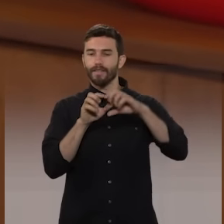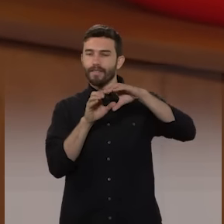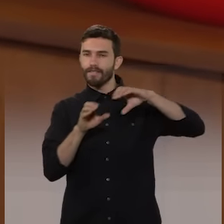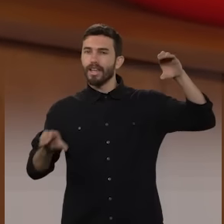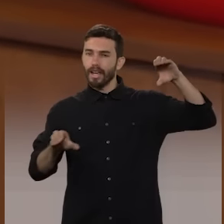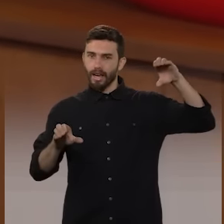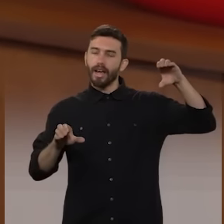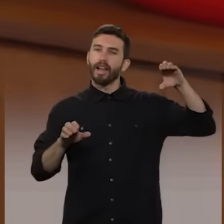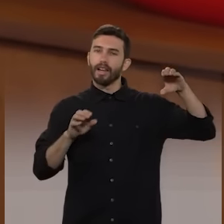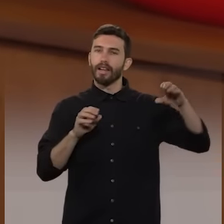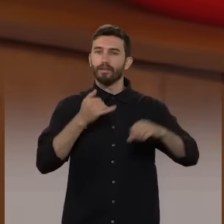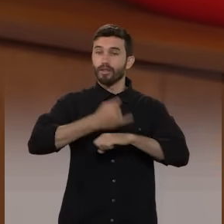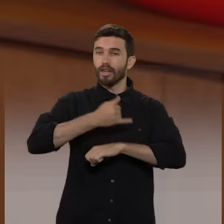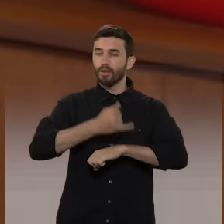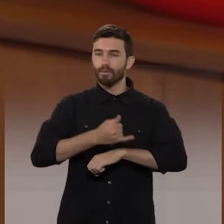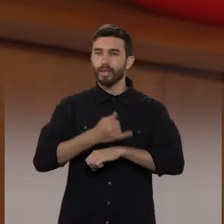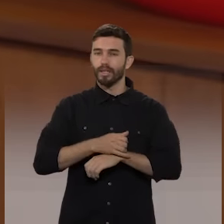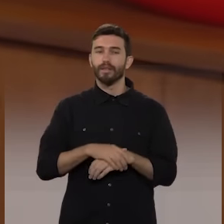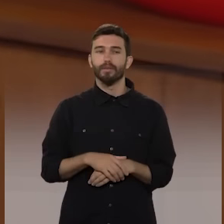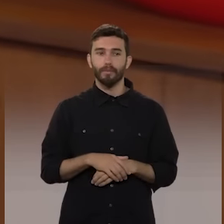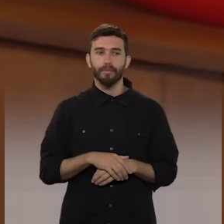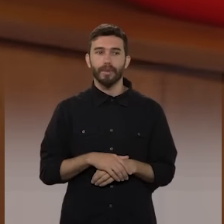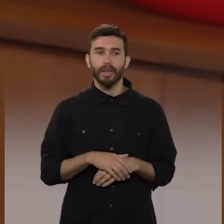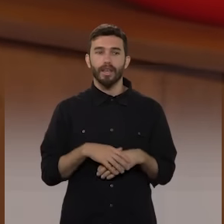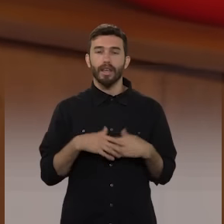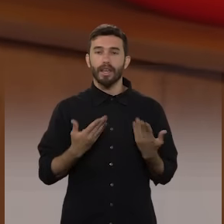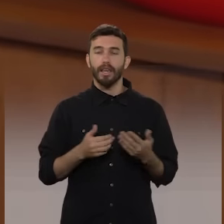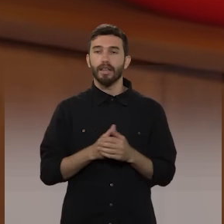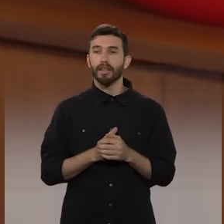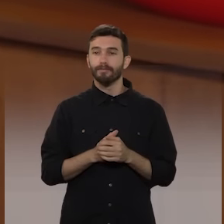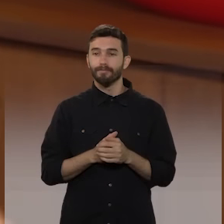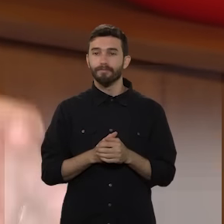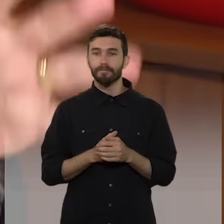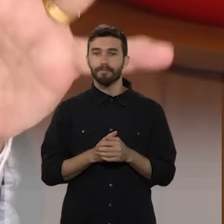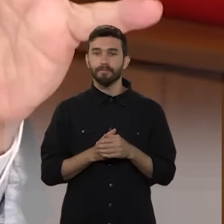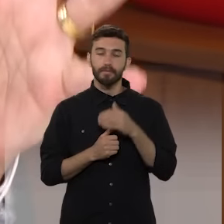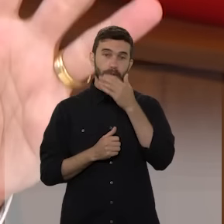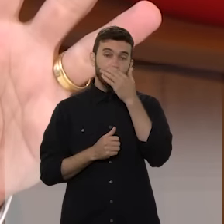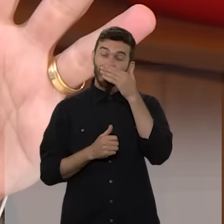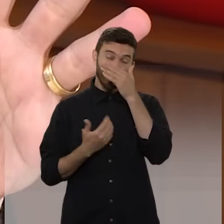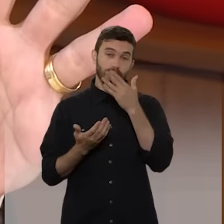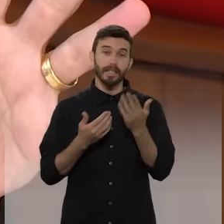em Quebec, lá no Canadá, produzindo 85 mil toneladas. Dessas 600 mil toneladas,